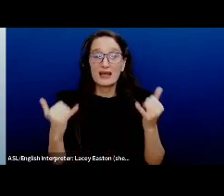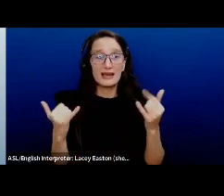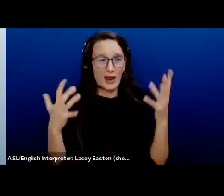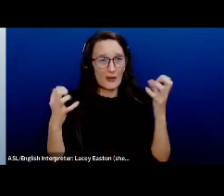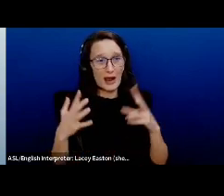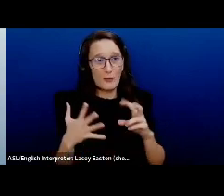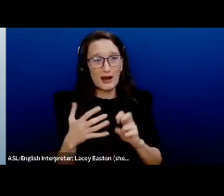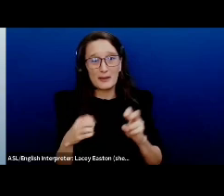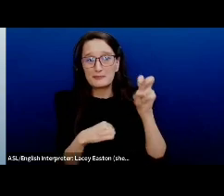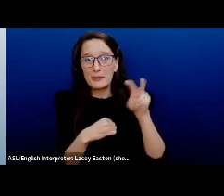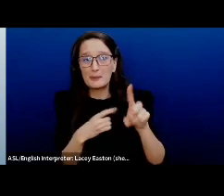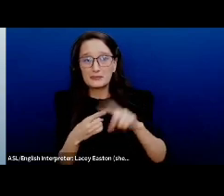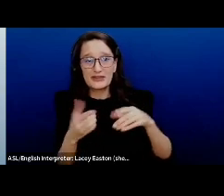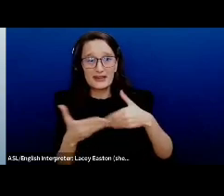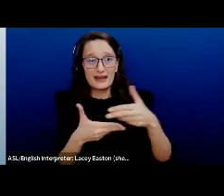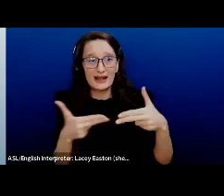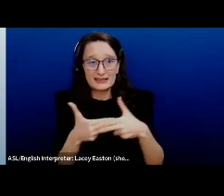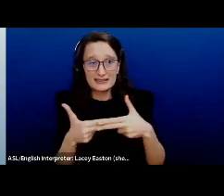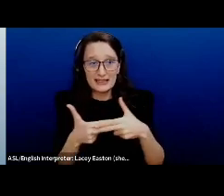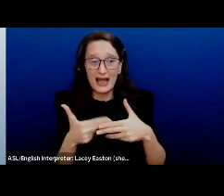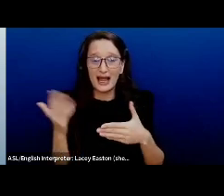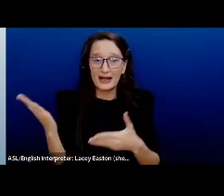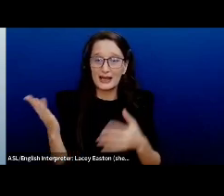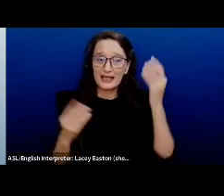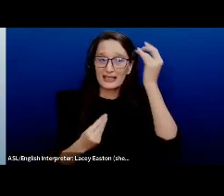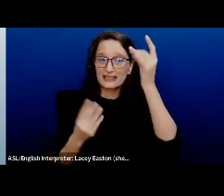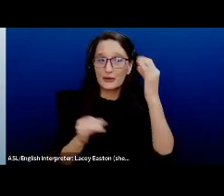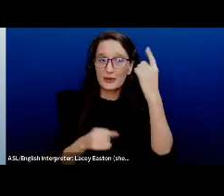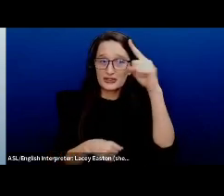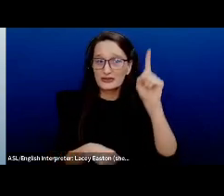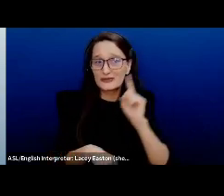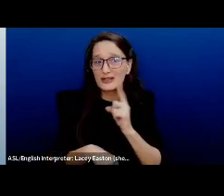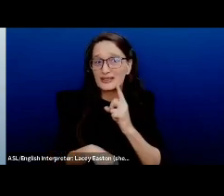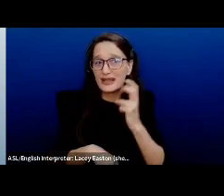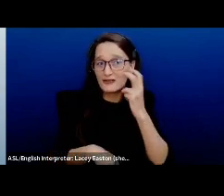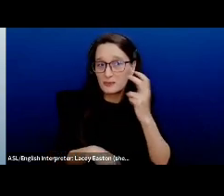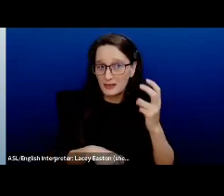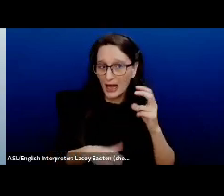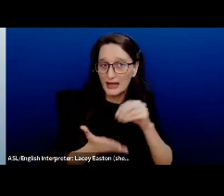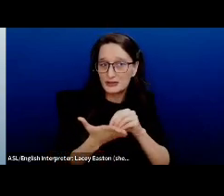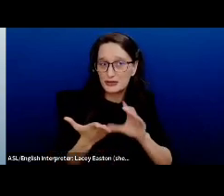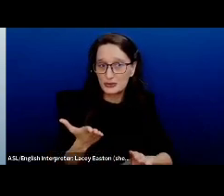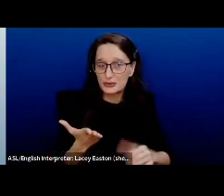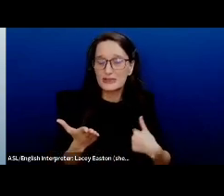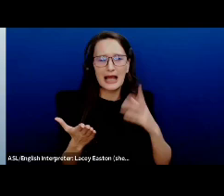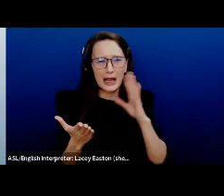diapositiva sobre consideraciones para estudiantes sordociegos. Voy a abordar algunos recursos